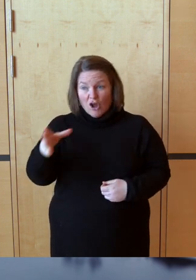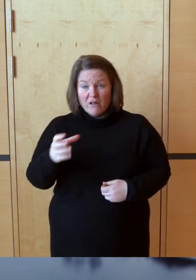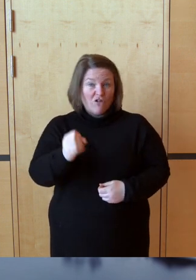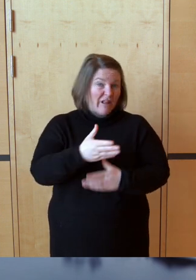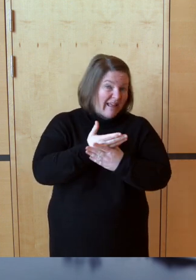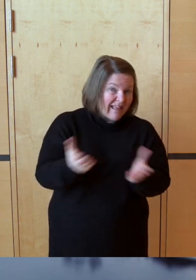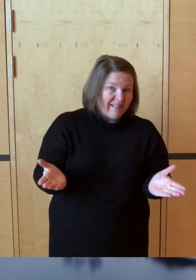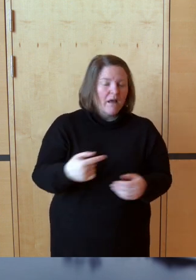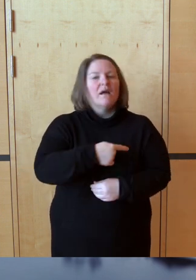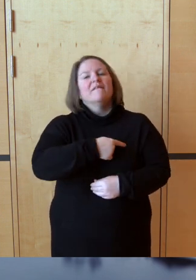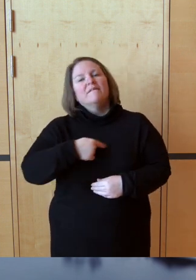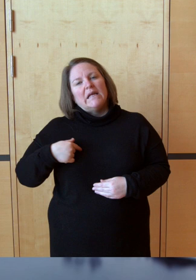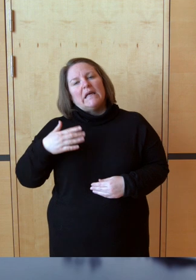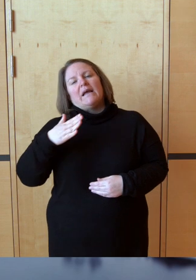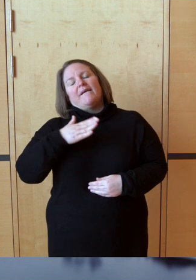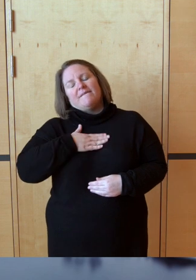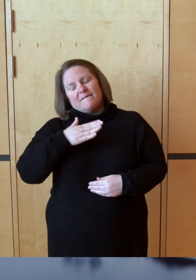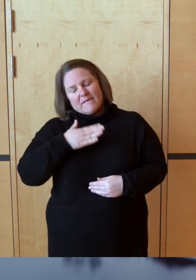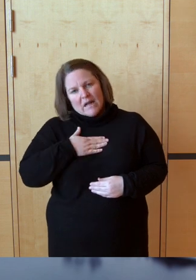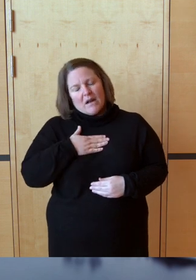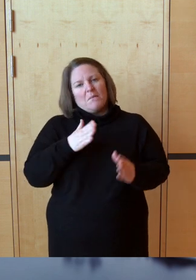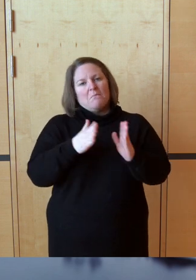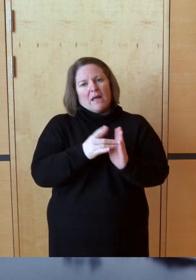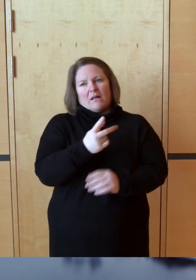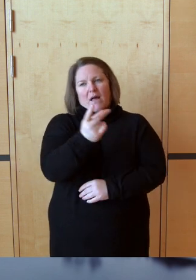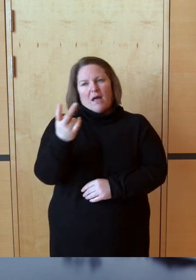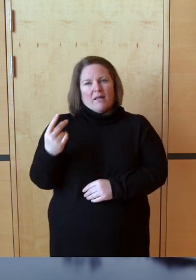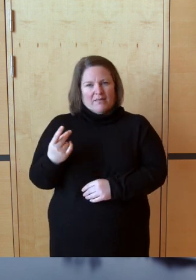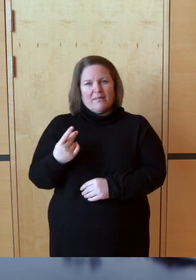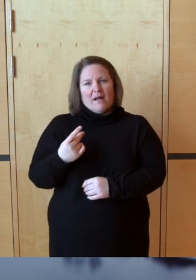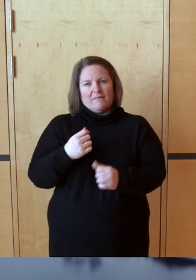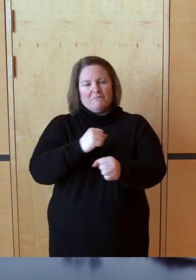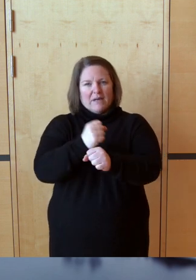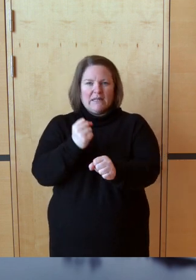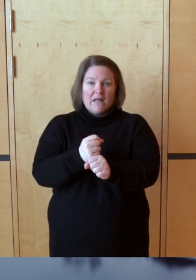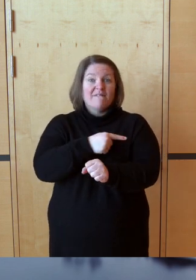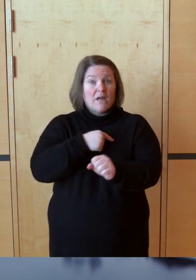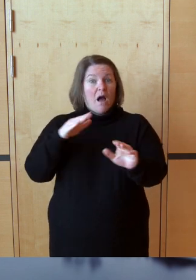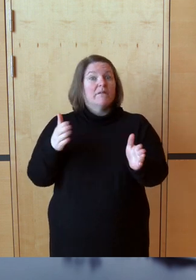Vilka partier i Alliansen och Miljöpartiet varit involverade sedan i början haft